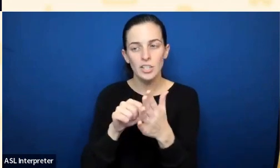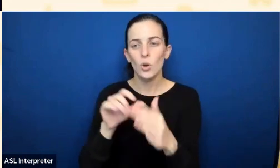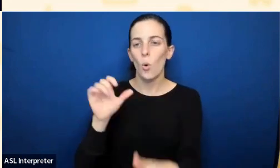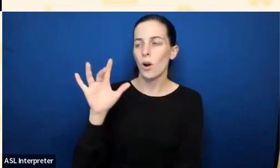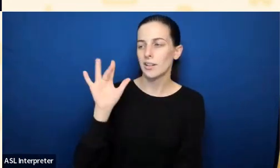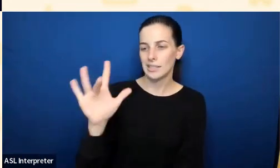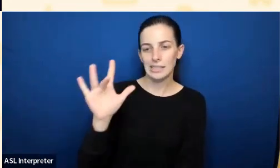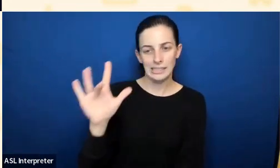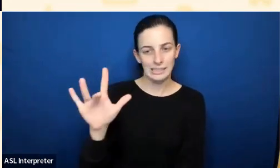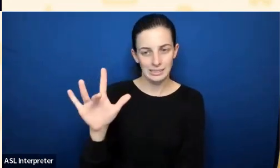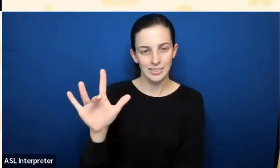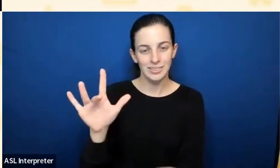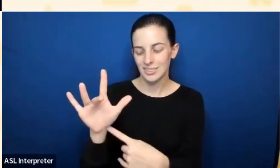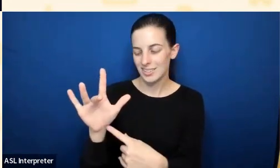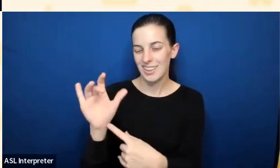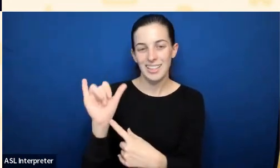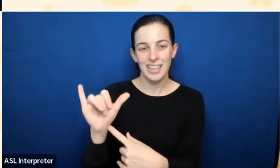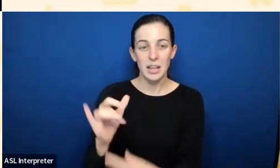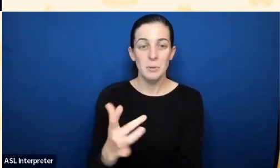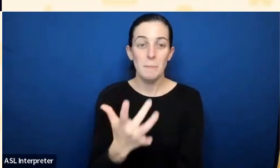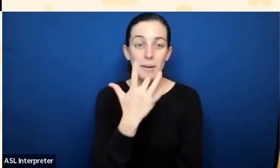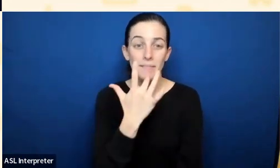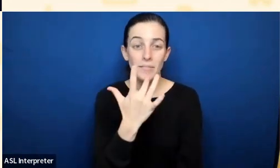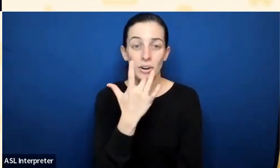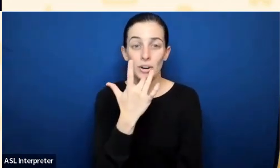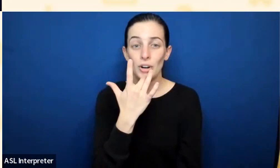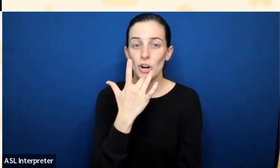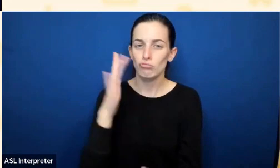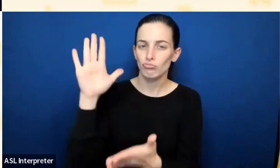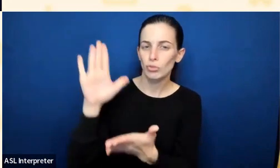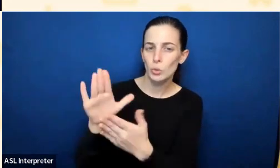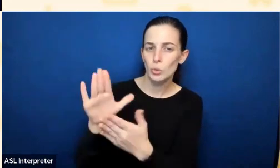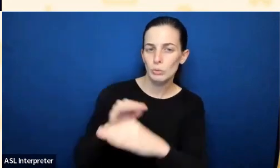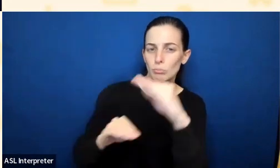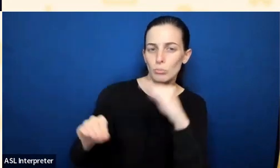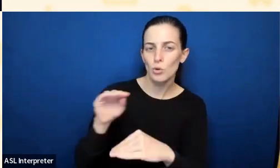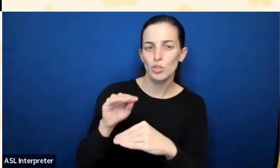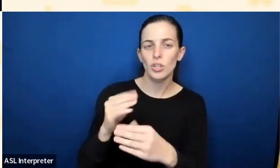Vamos a utilizar el movimiento reducido preferido y una interacción previa con el botón de alternancia.